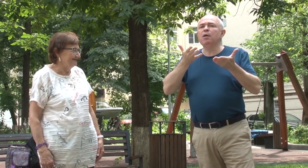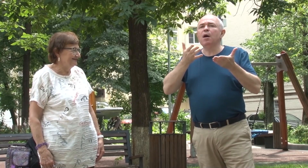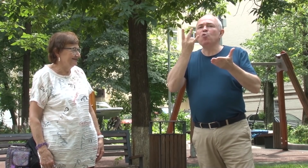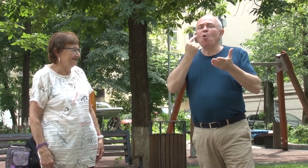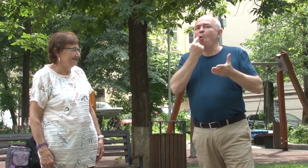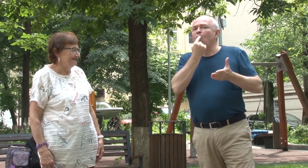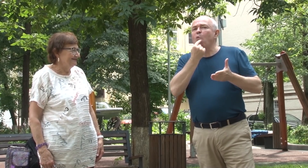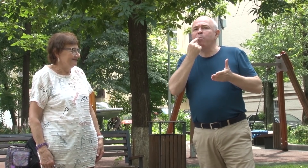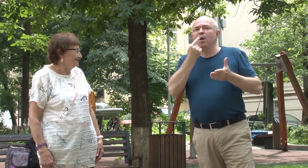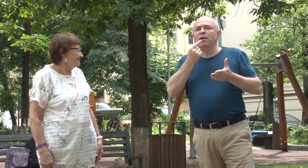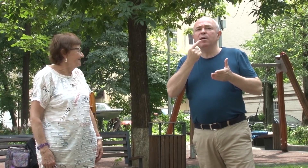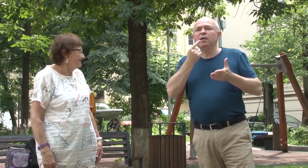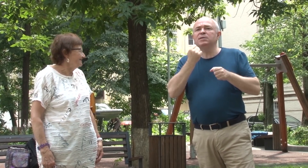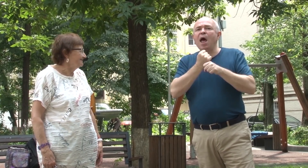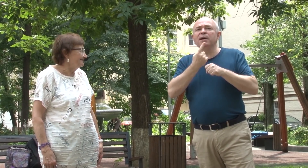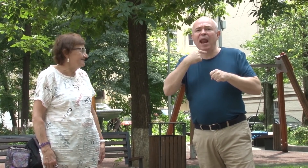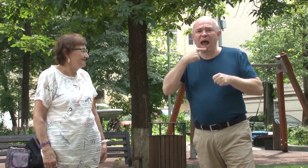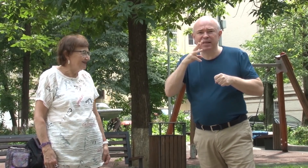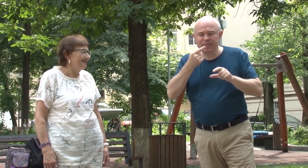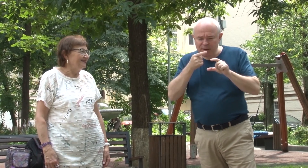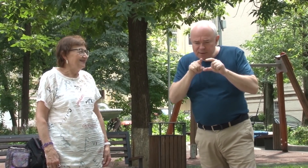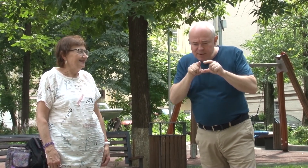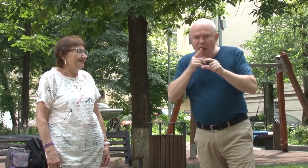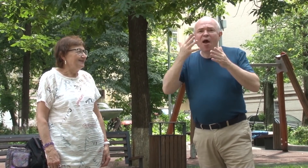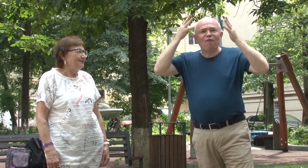Но иногда нужно было губы сделать красными,